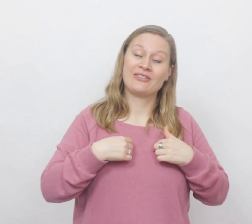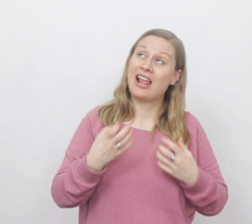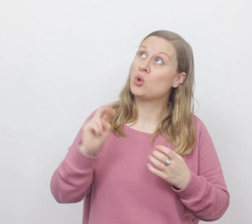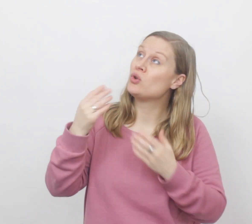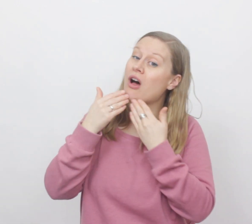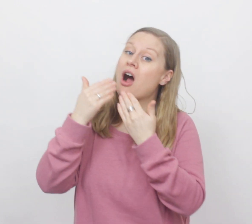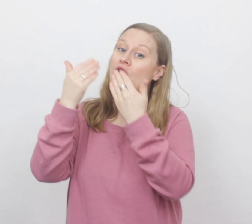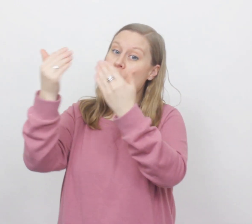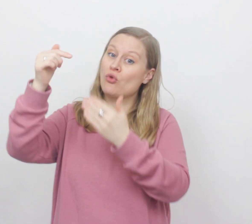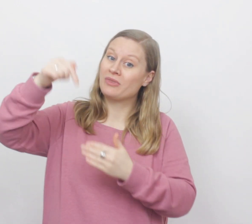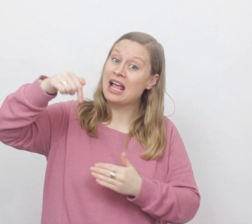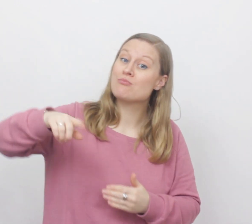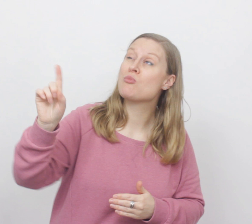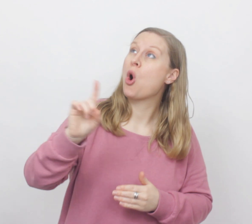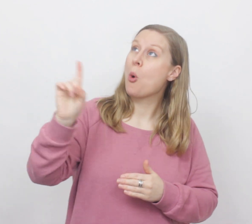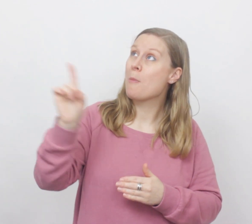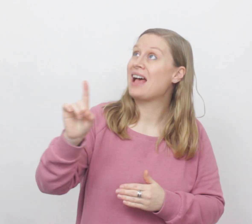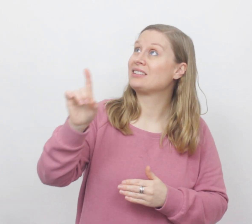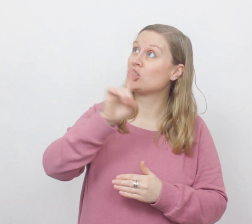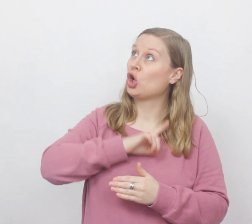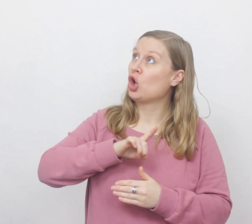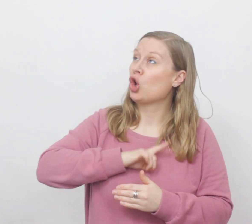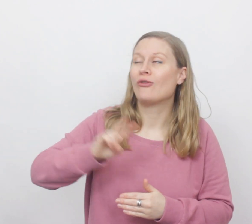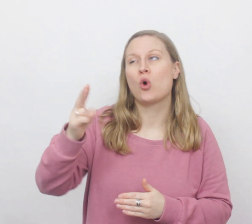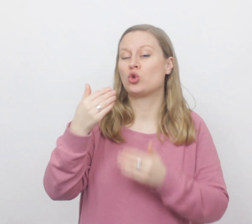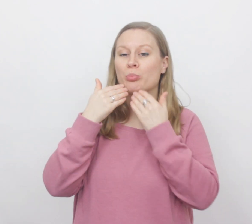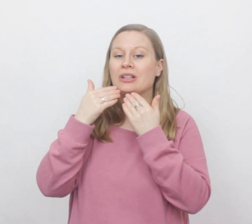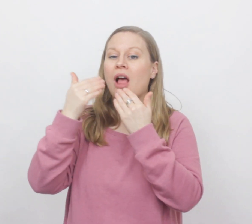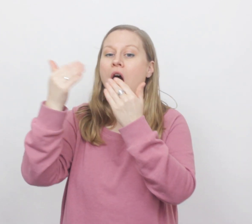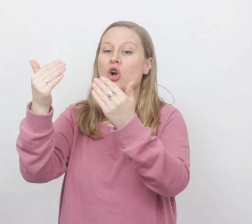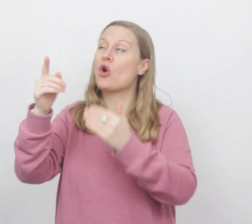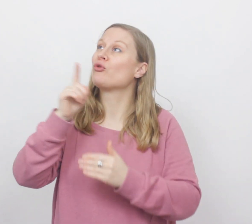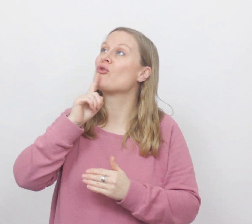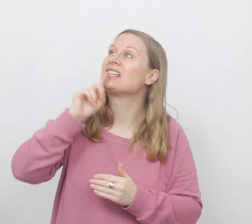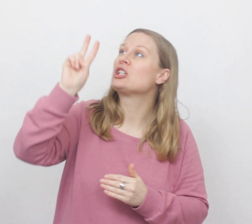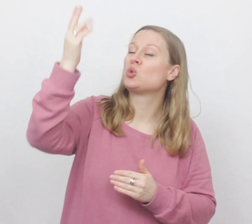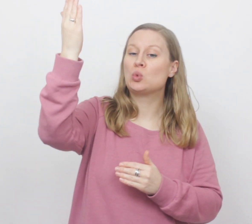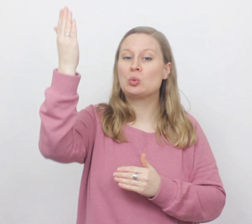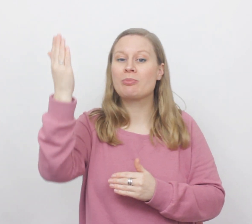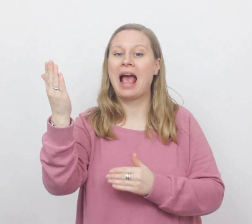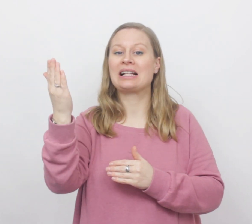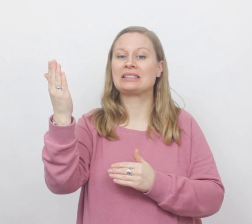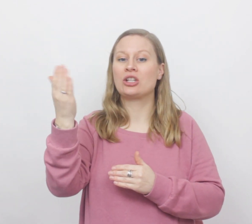Ik wil U danken op dit moment, gewoon U bedanken voor Wie U bent,